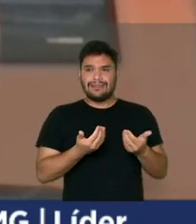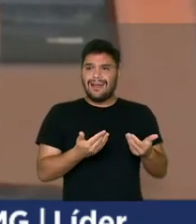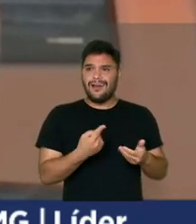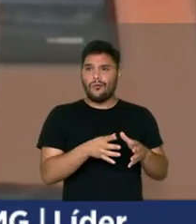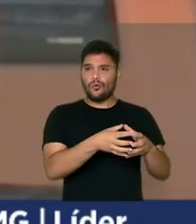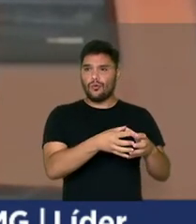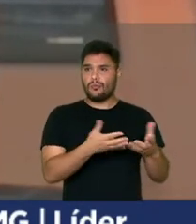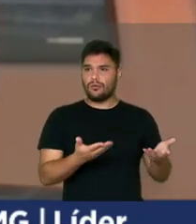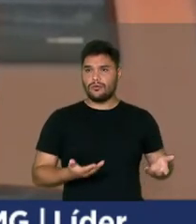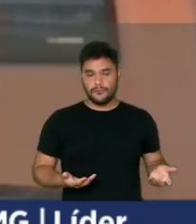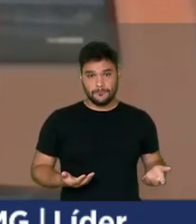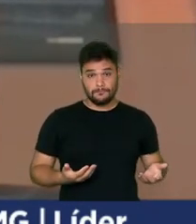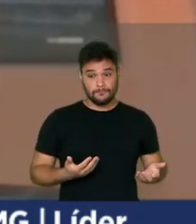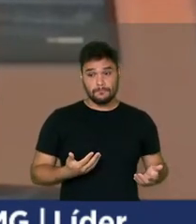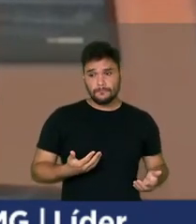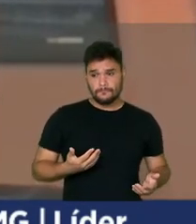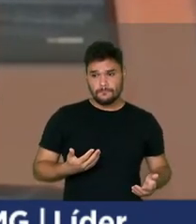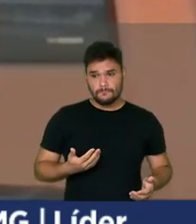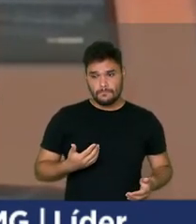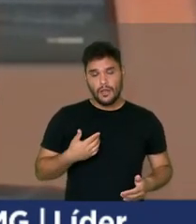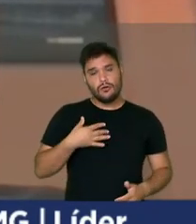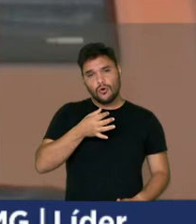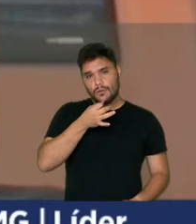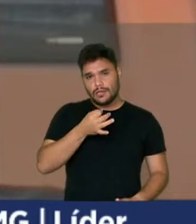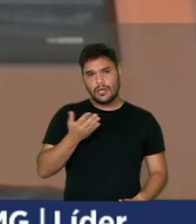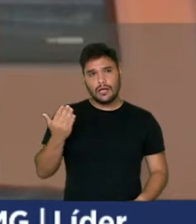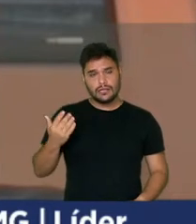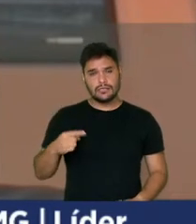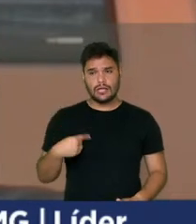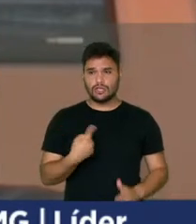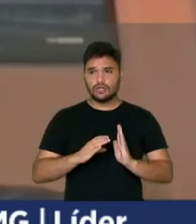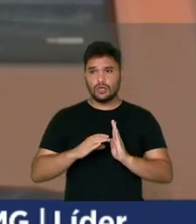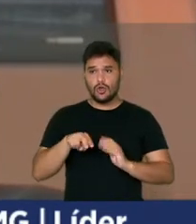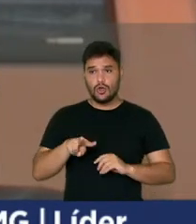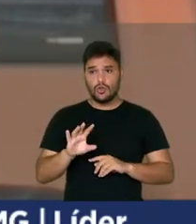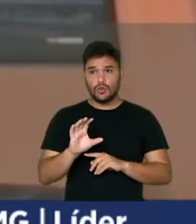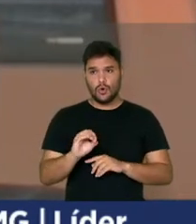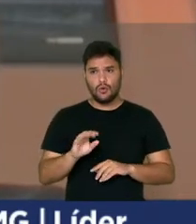BRASILEIRO QUE PERTENCE A TODO CIDADÃO PARA GRUPOS ESPECÍFICOS. EU COMENTEI AGORA HÁ POUCO, PRESIDENTE,